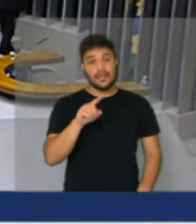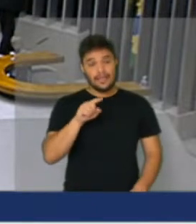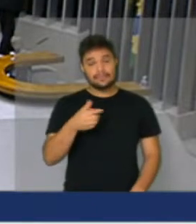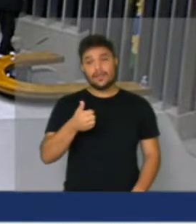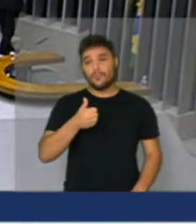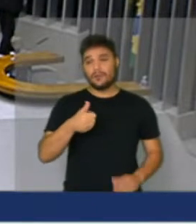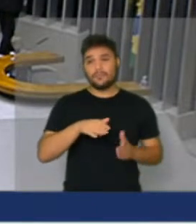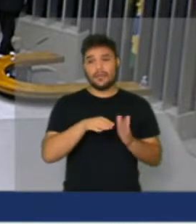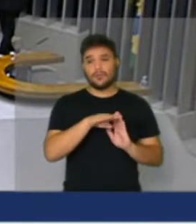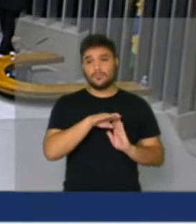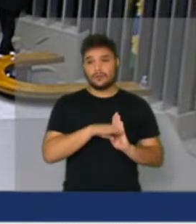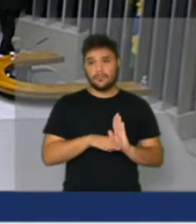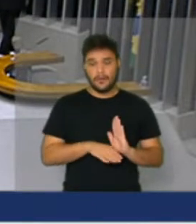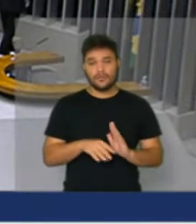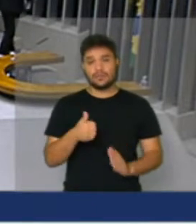N° 1943/2021 RETIRADA DE